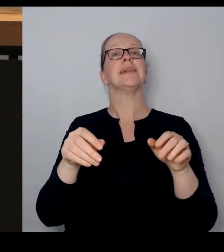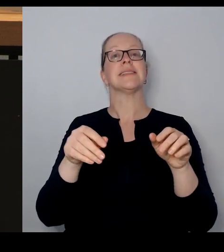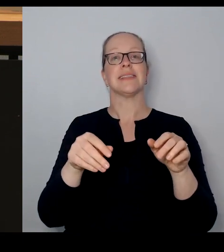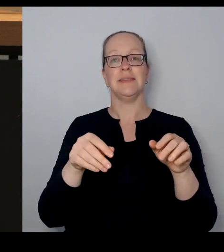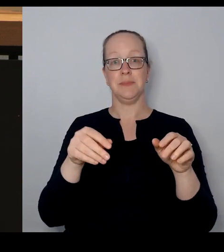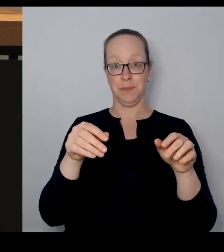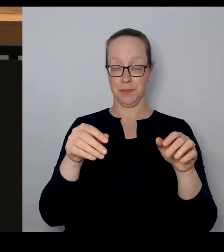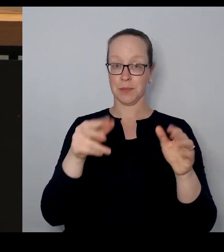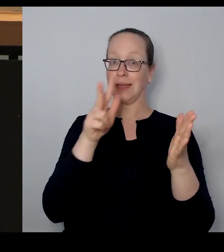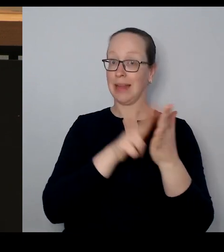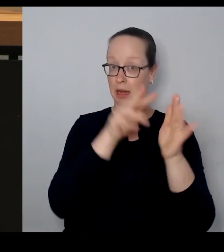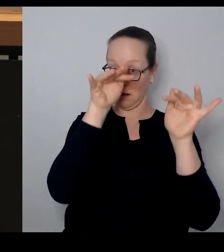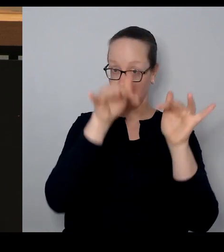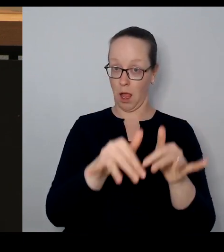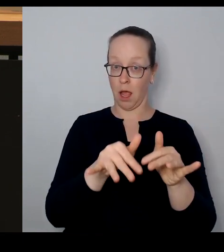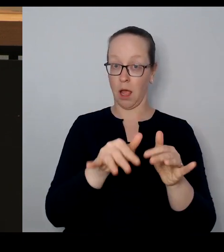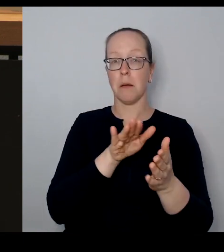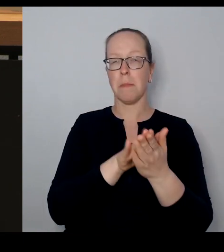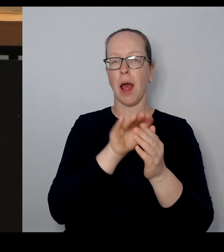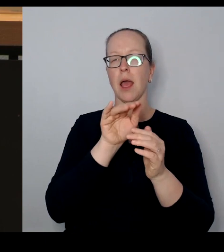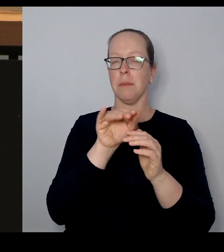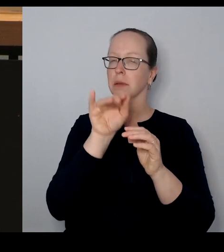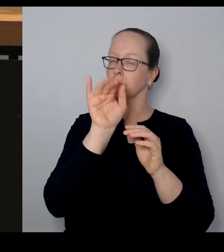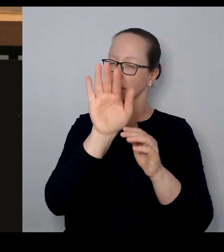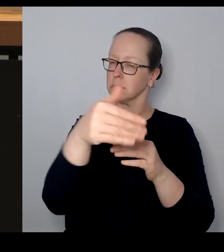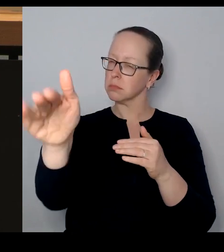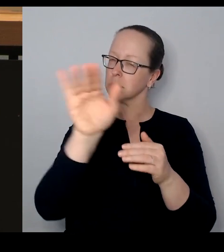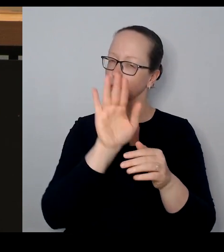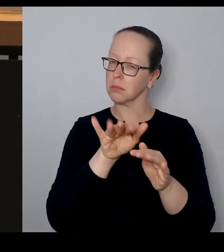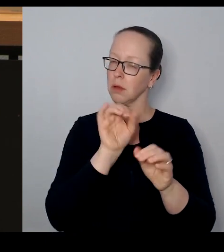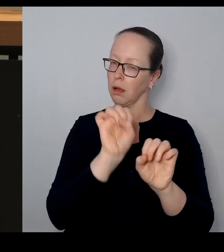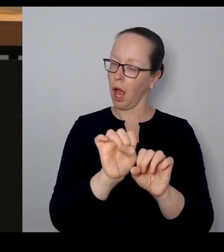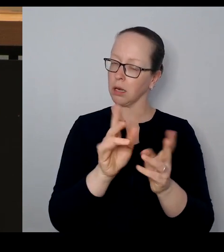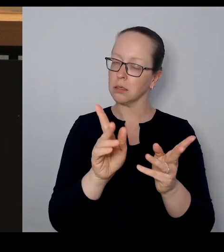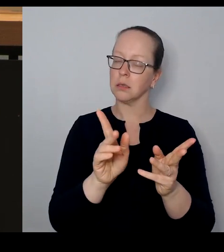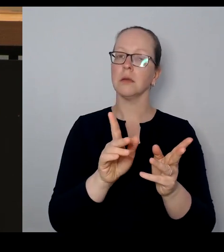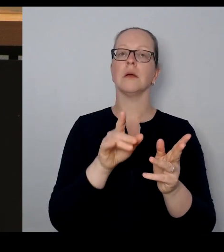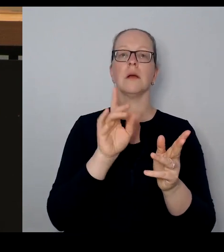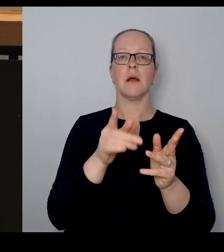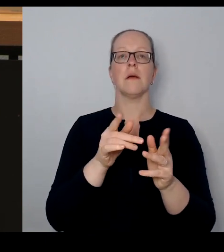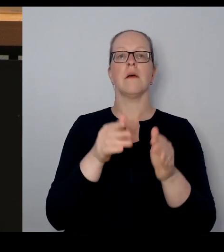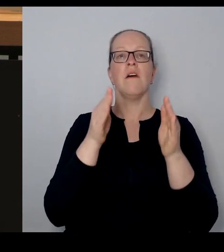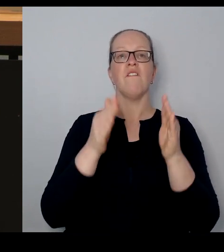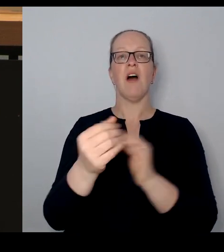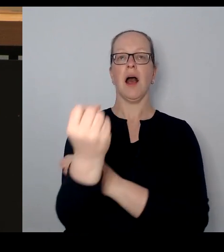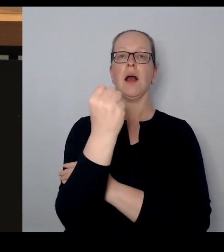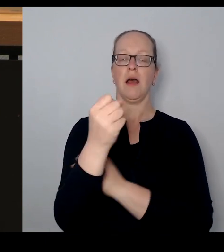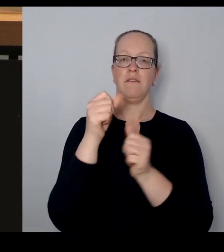um den Fachkräftemangel gerade was die Busfahrer in der BVG angeht, zu bewältigen und was haben Sie denn in den letzten